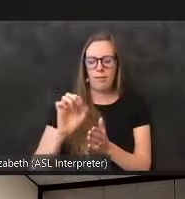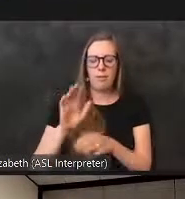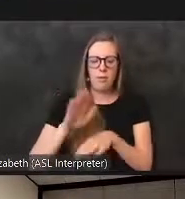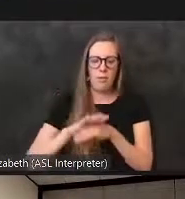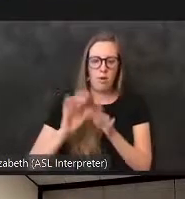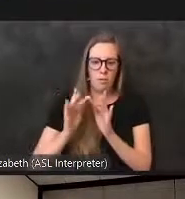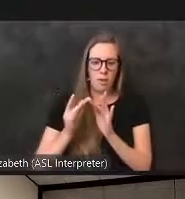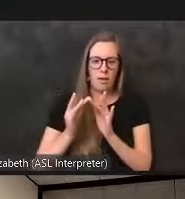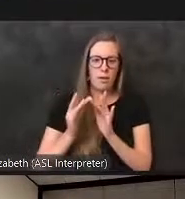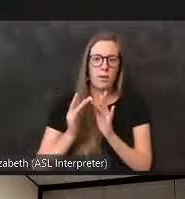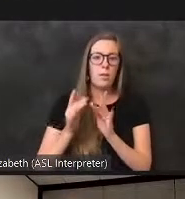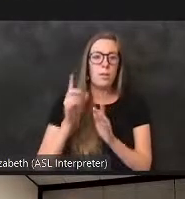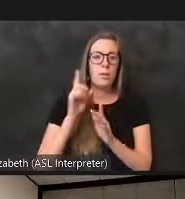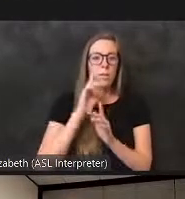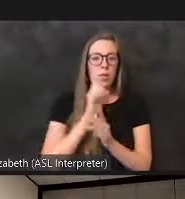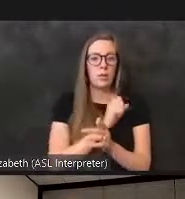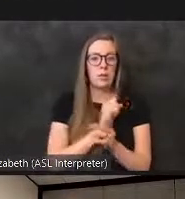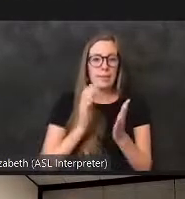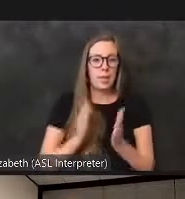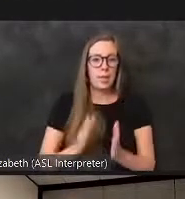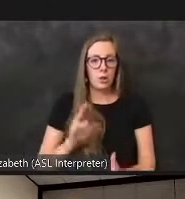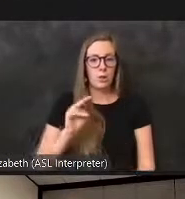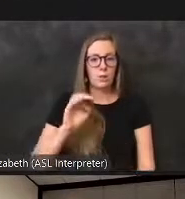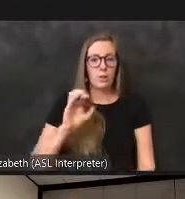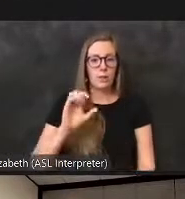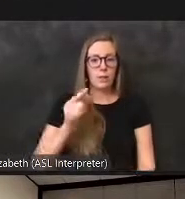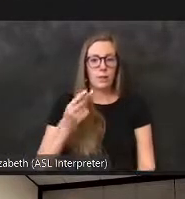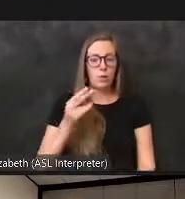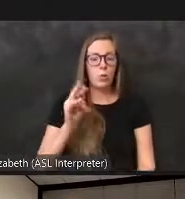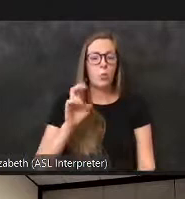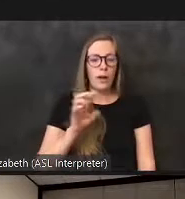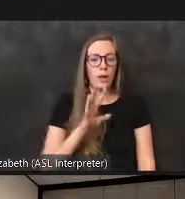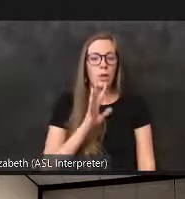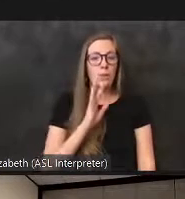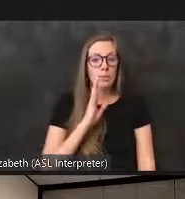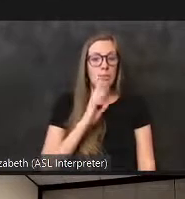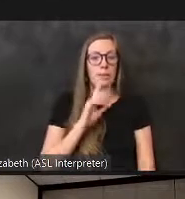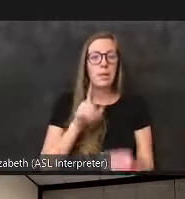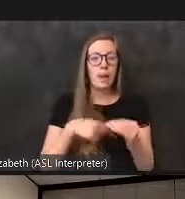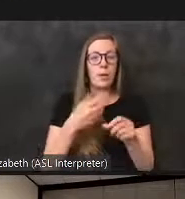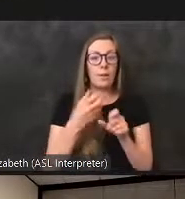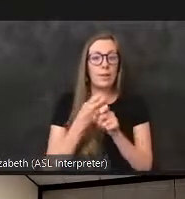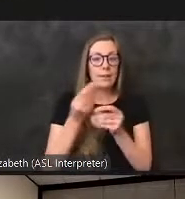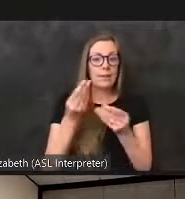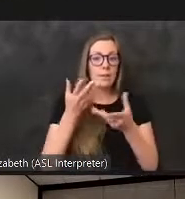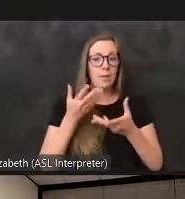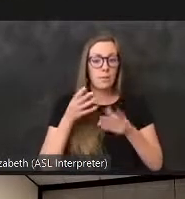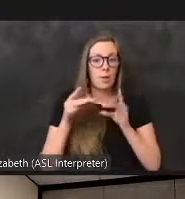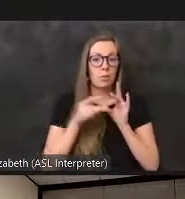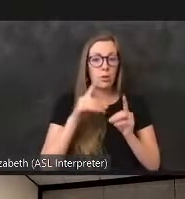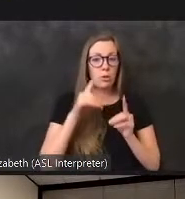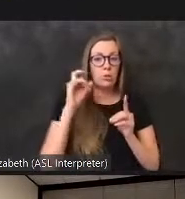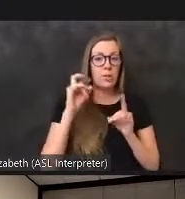Escuchamos senadora me hablar acerca de que son algunas guías o pautas acerca de los campamentos de verano.